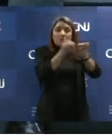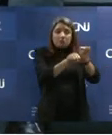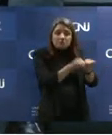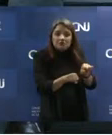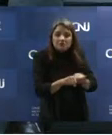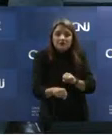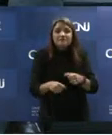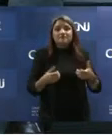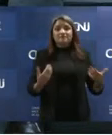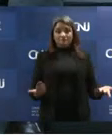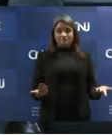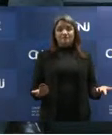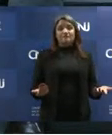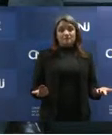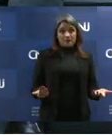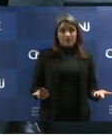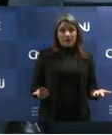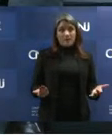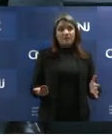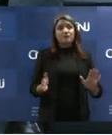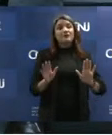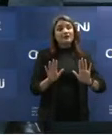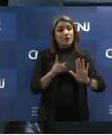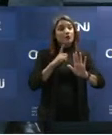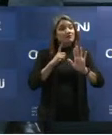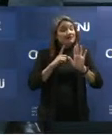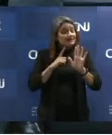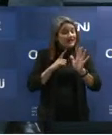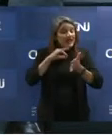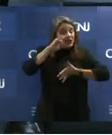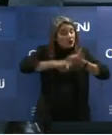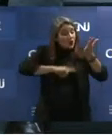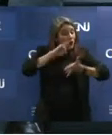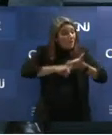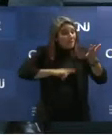Isso tudo conforme vasta documentação acostumada aos autos.